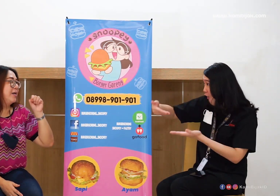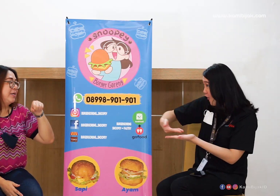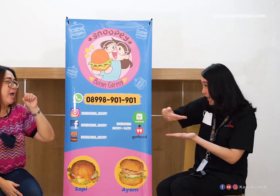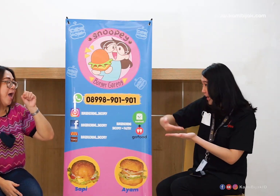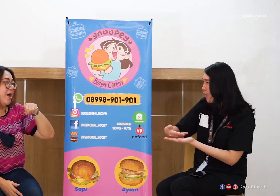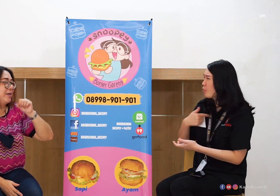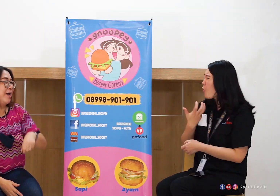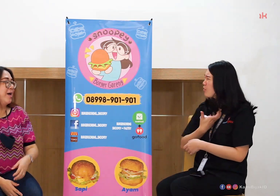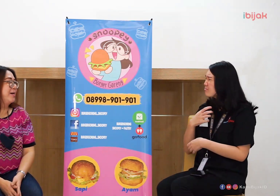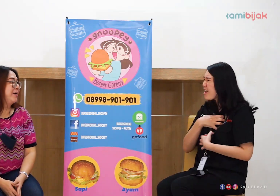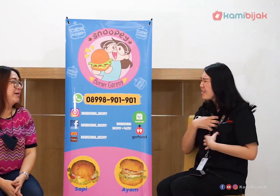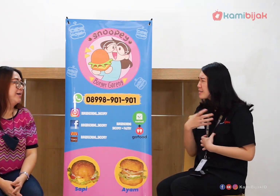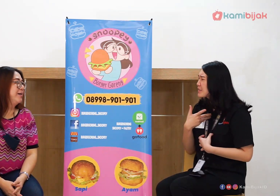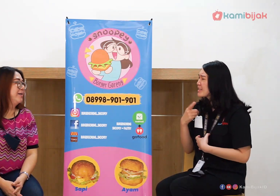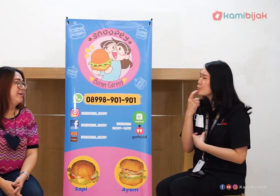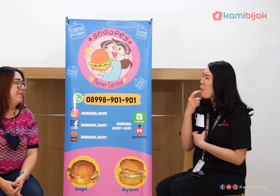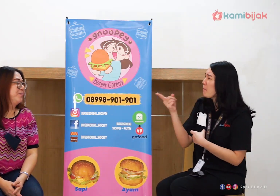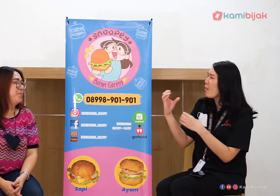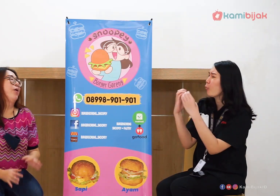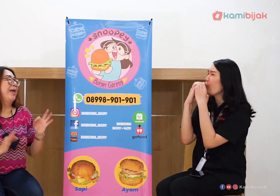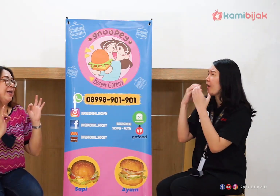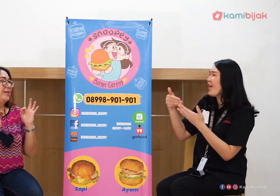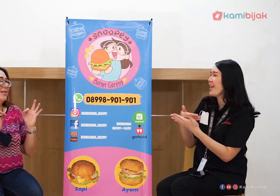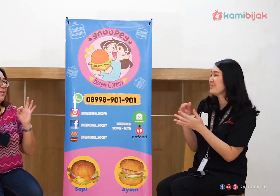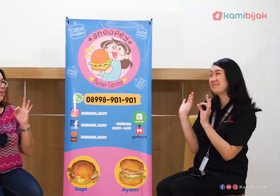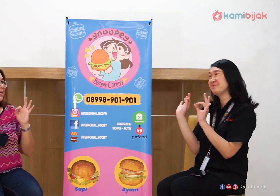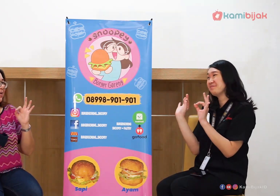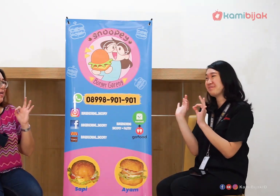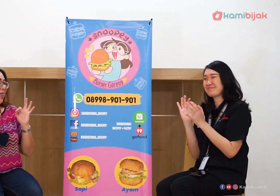Saya jadi penasaran, ingin mencoba burger goreng.